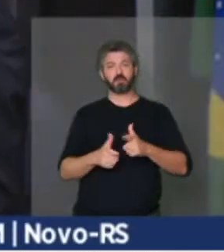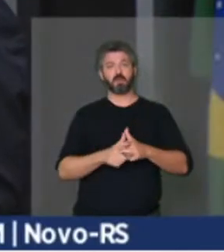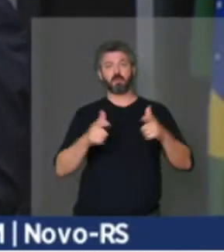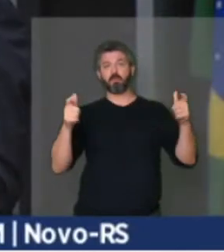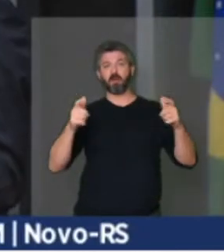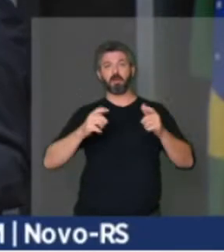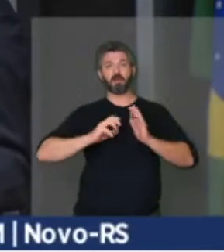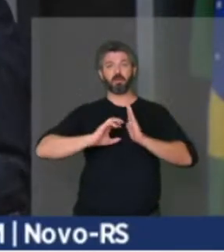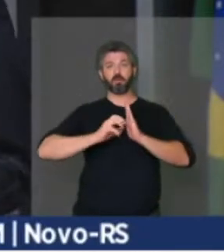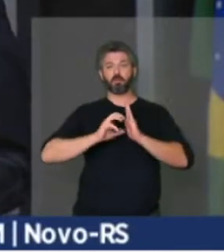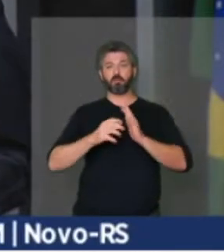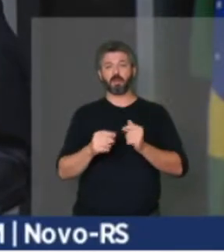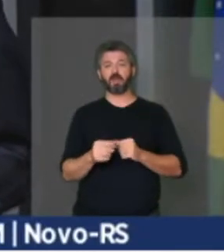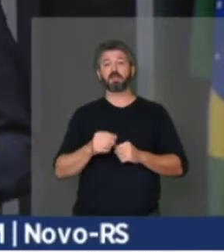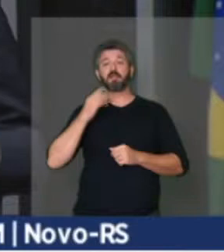QUE ISSO NÃO É PRIORIDADE. QUE PRIORIDADE É ... É